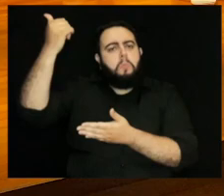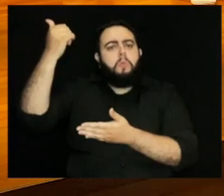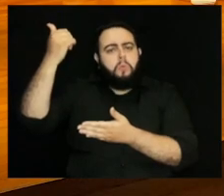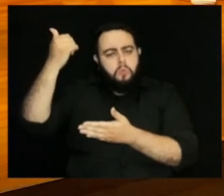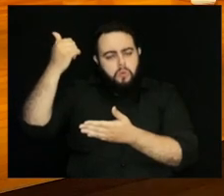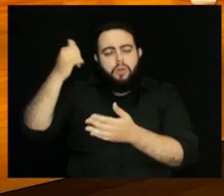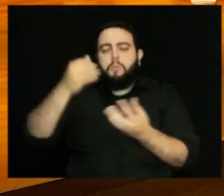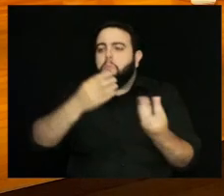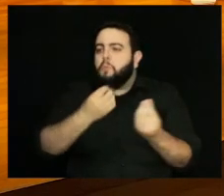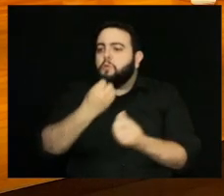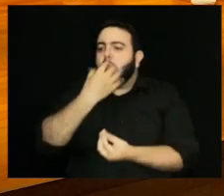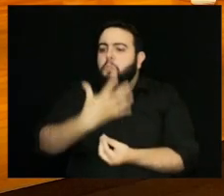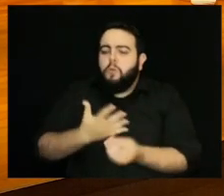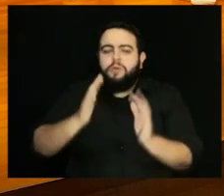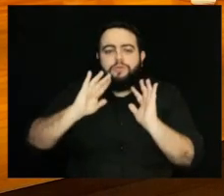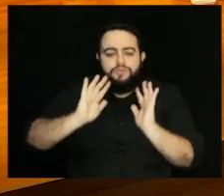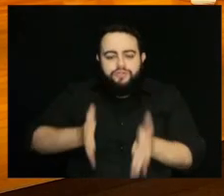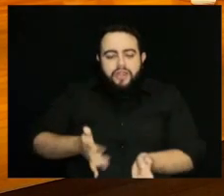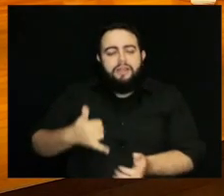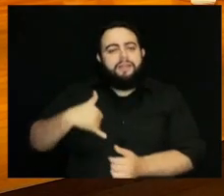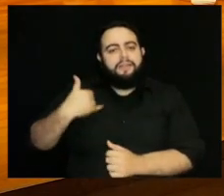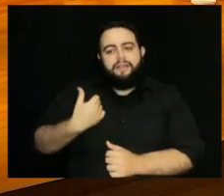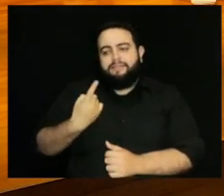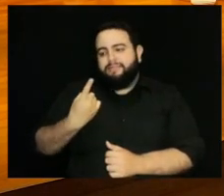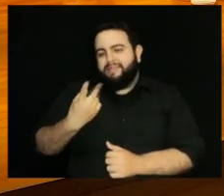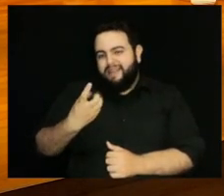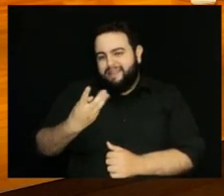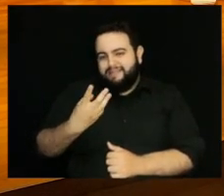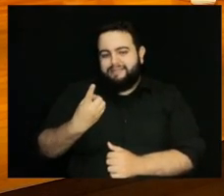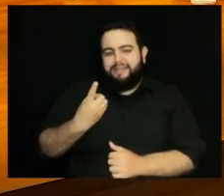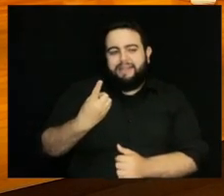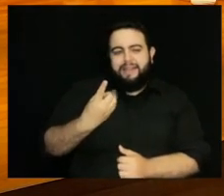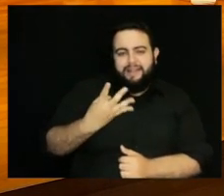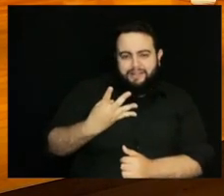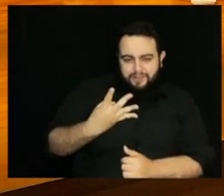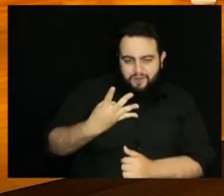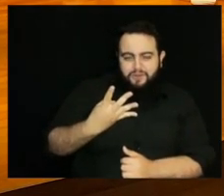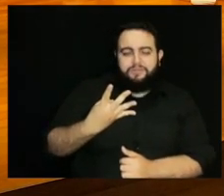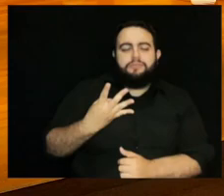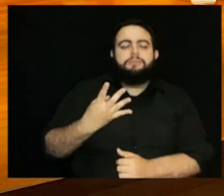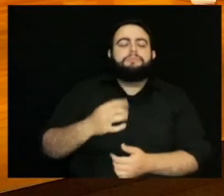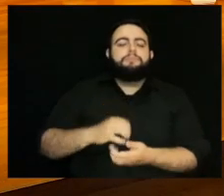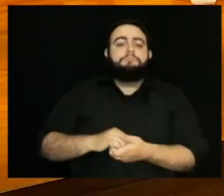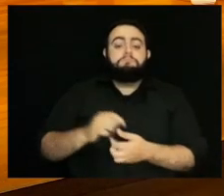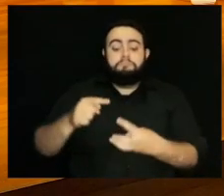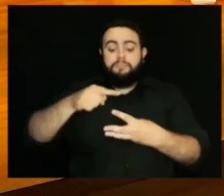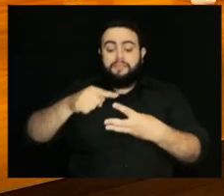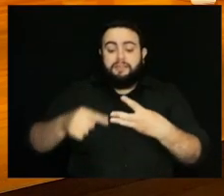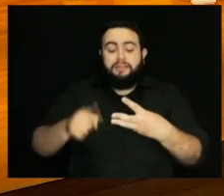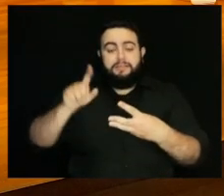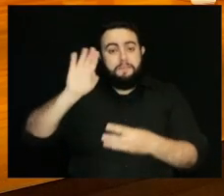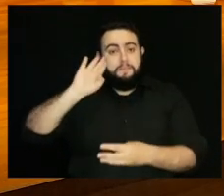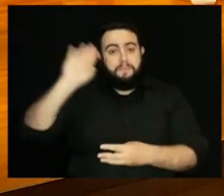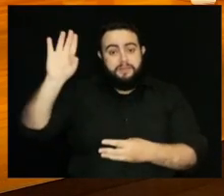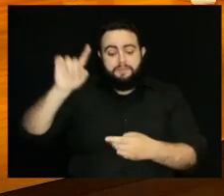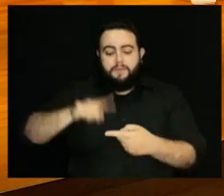boas com 13, 14 anos. Três delas foram as principais dessa geração, a Maria Helena Andrade, que tá viva